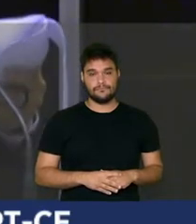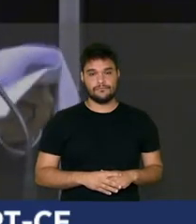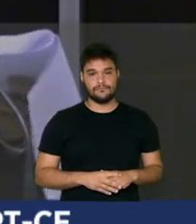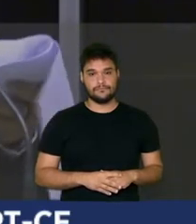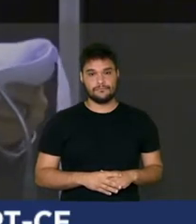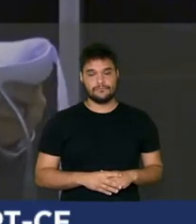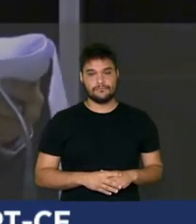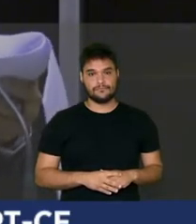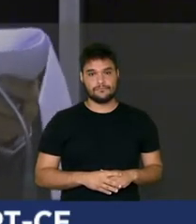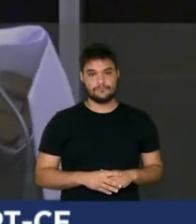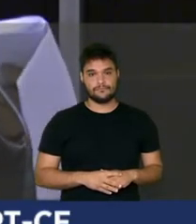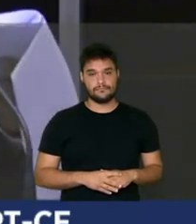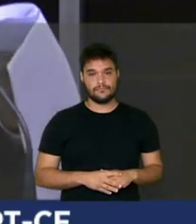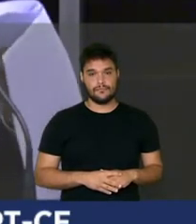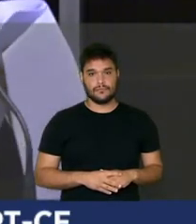SENHOR PRESIDENTE, DIANTE DESSE, DE TUDO ISSO, SOMOS